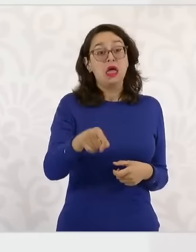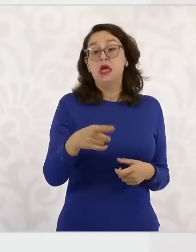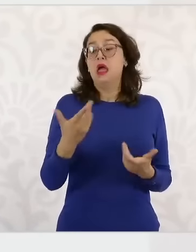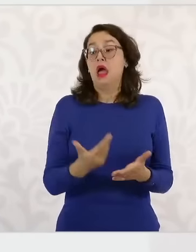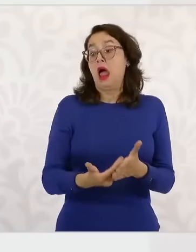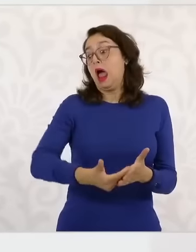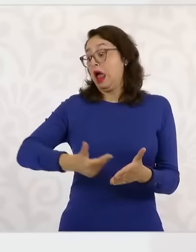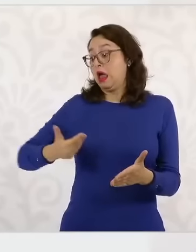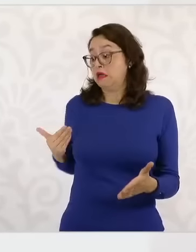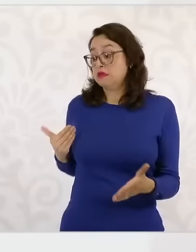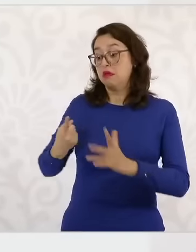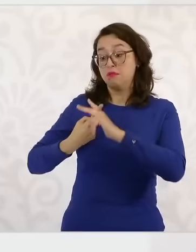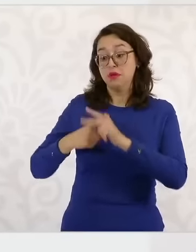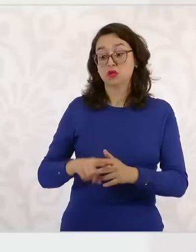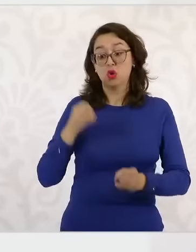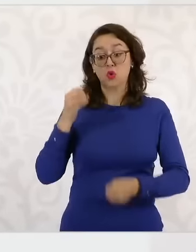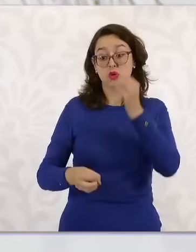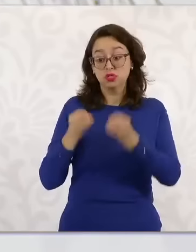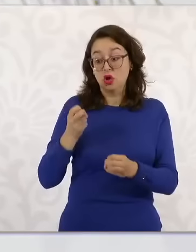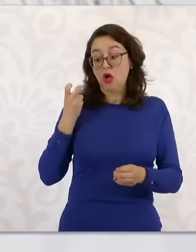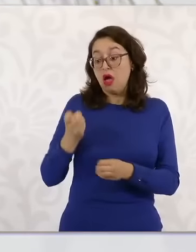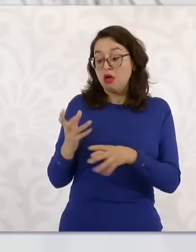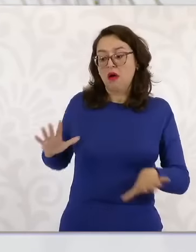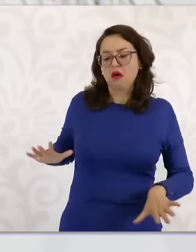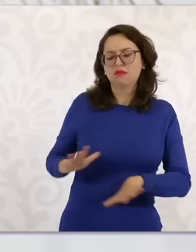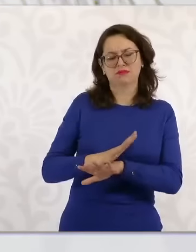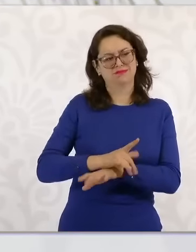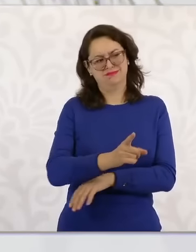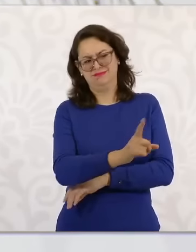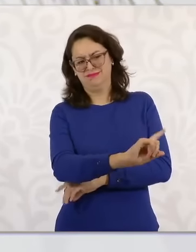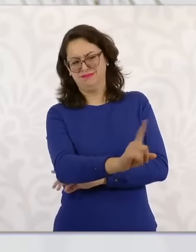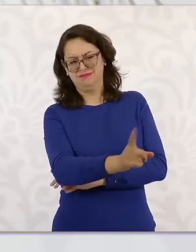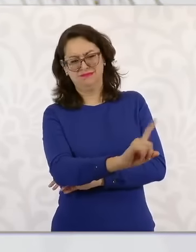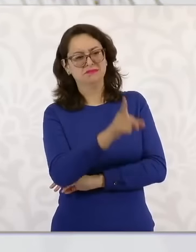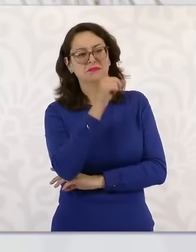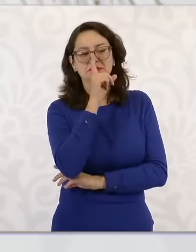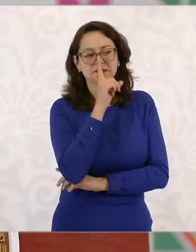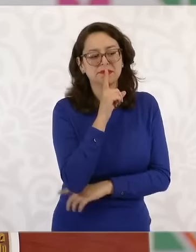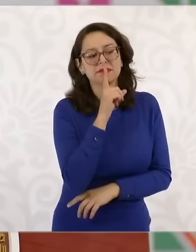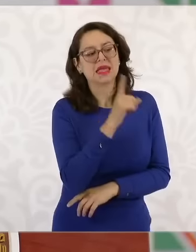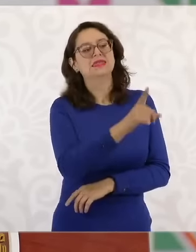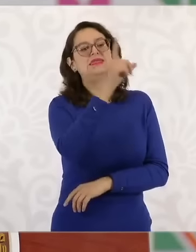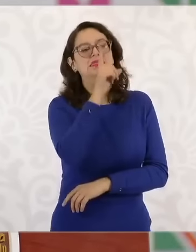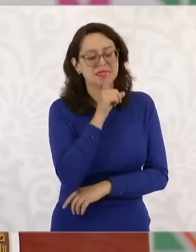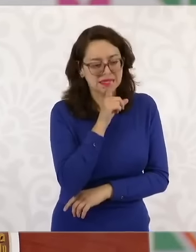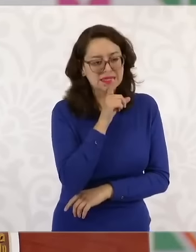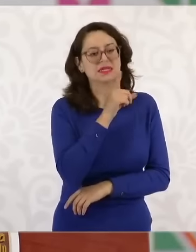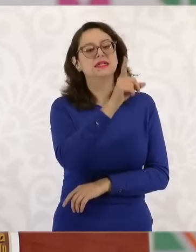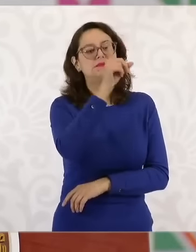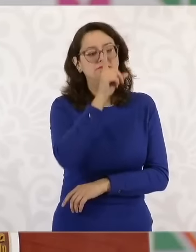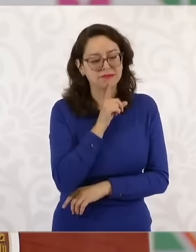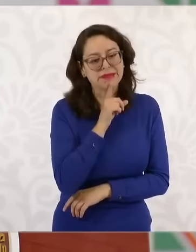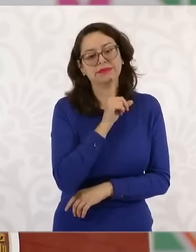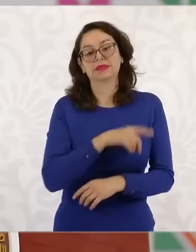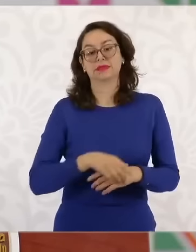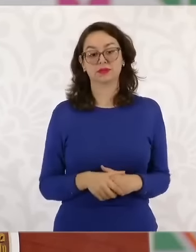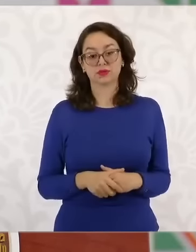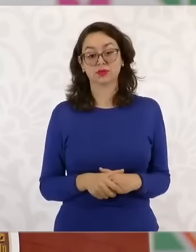ese derecho constitucional es mentiroso. O mienten deliberadamente o de plano no